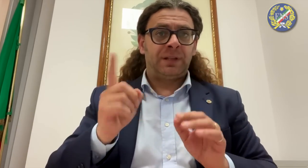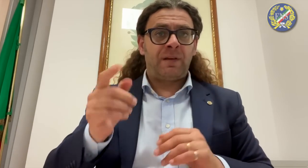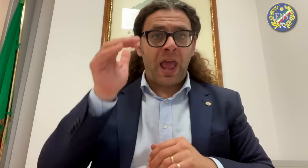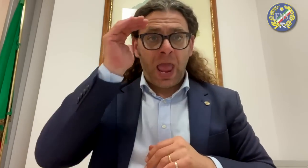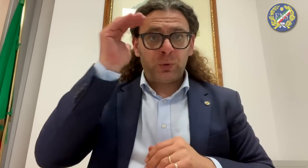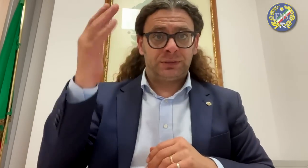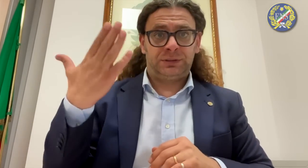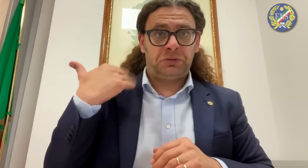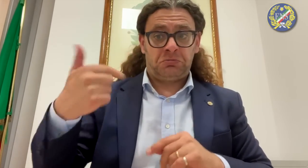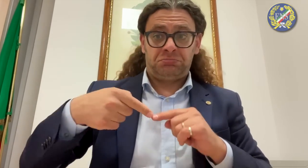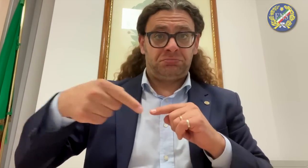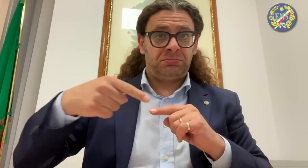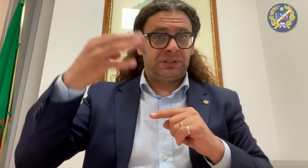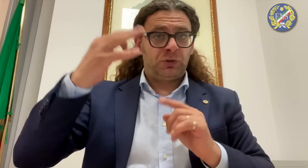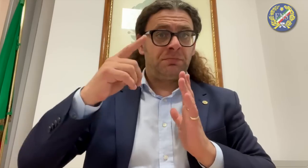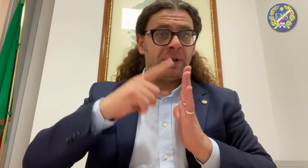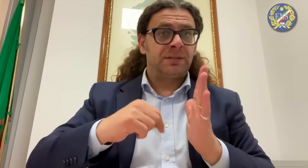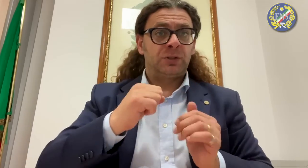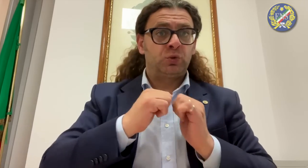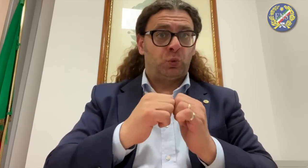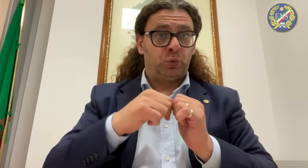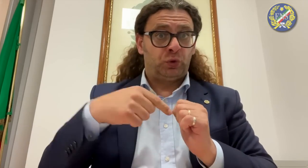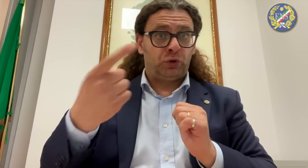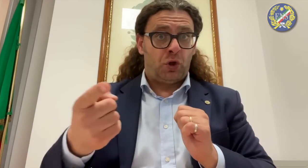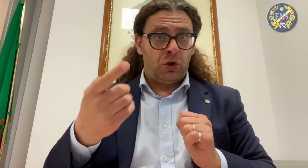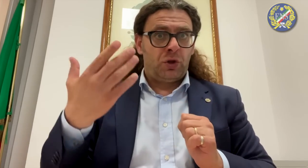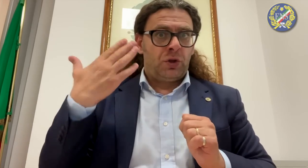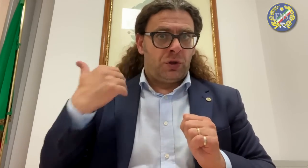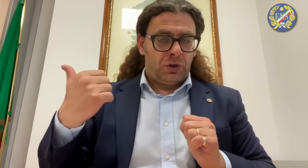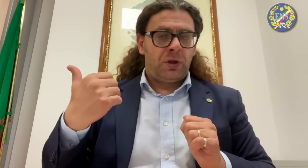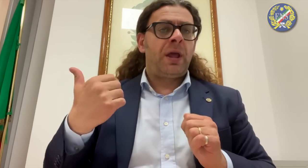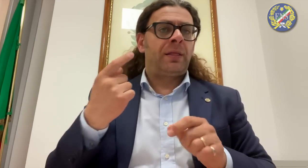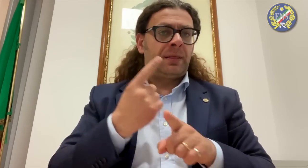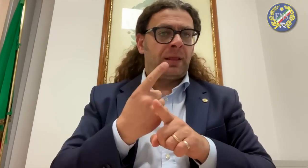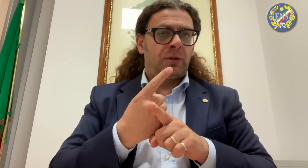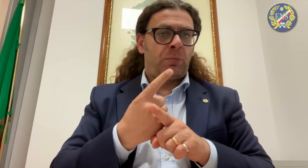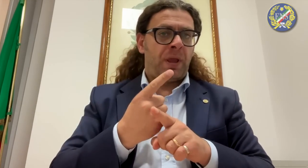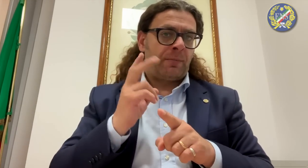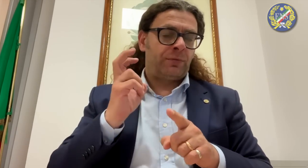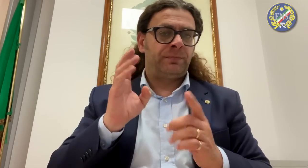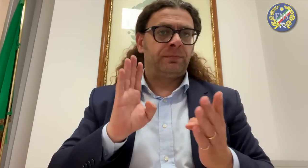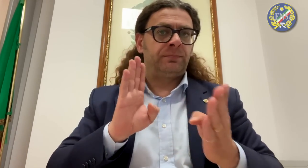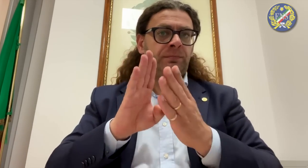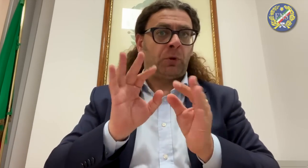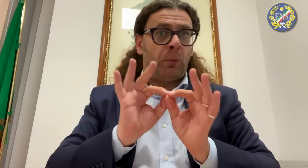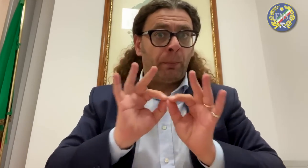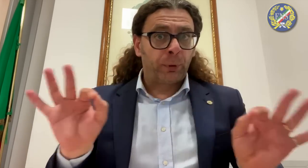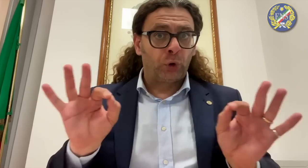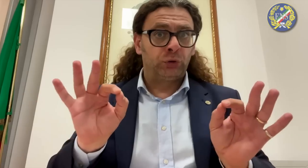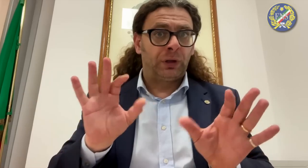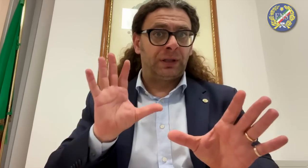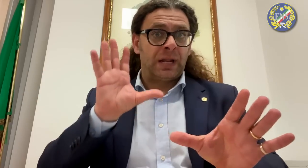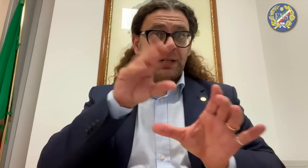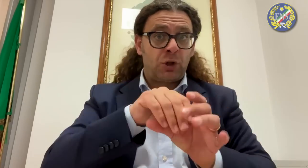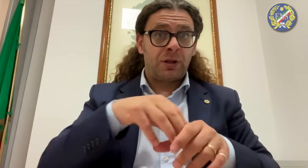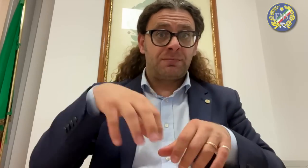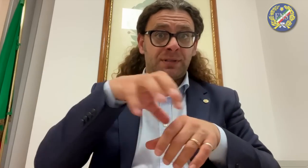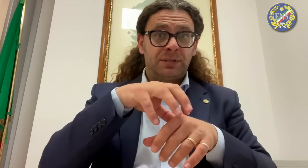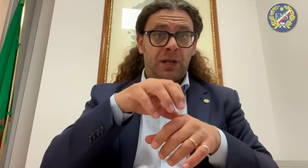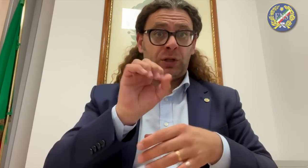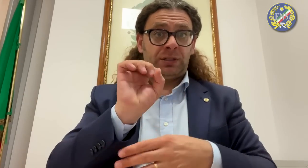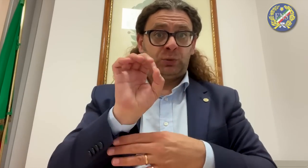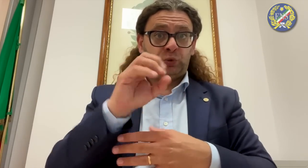Tavolo si rende necessario, poiché di certo nel mese di giugno saremo chiamati in audizione e abbiamo bisogno di capire se il Ministero ritenga percorribile o